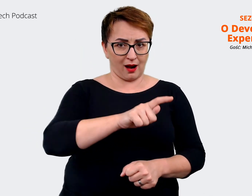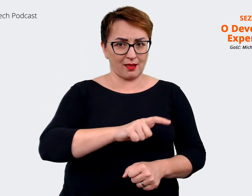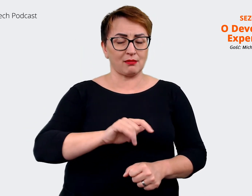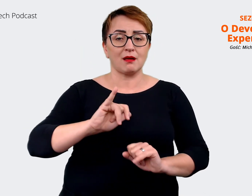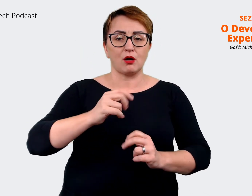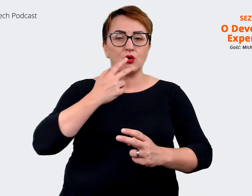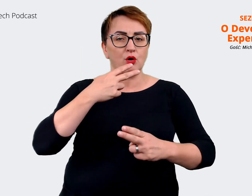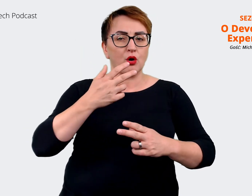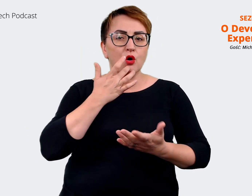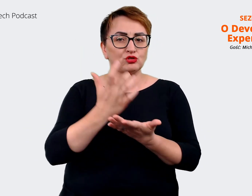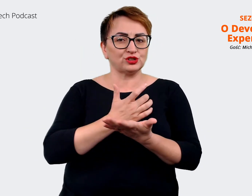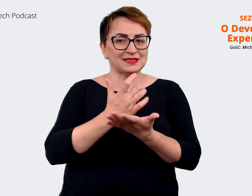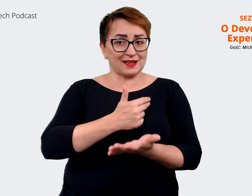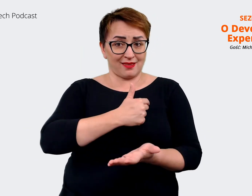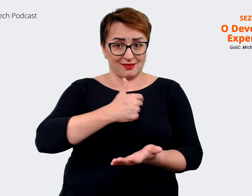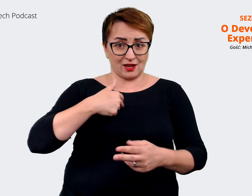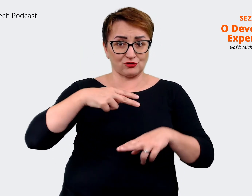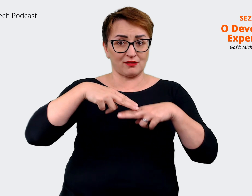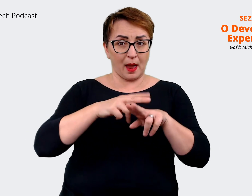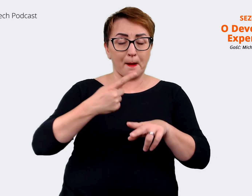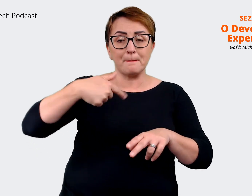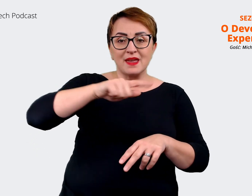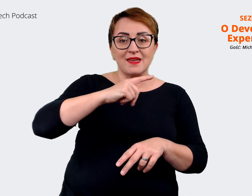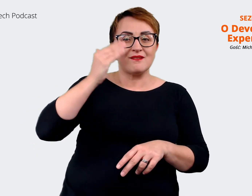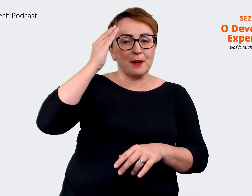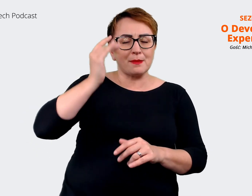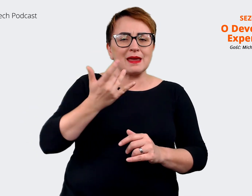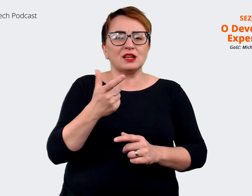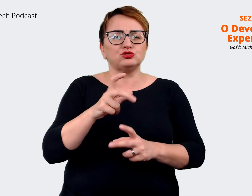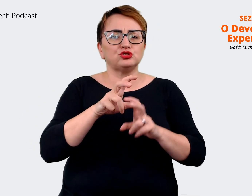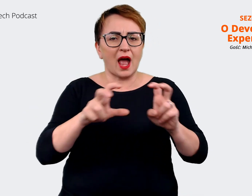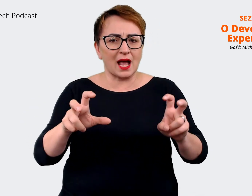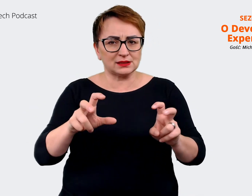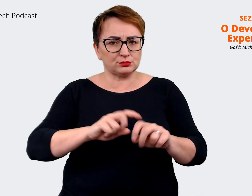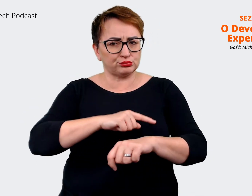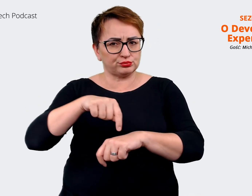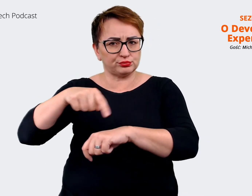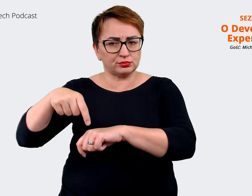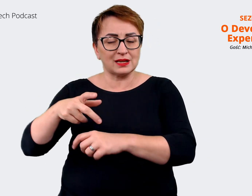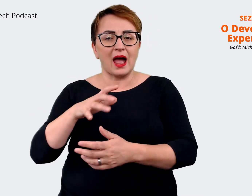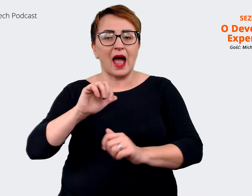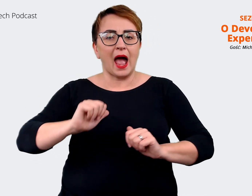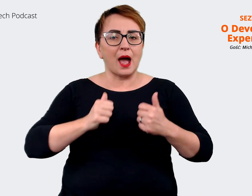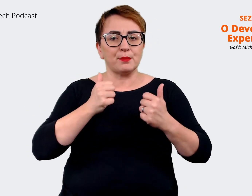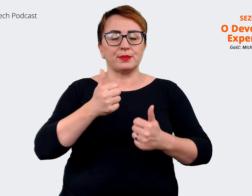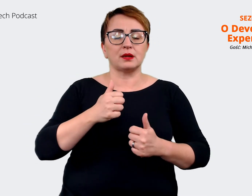to wiemy na przykład, ile czasu zajmuje, żeby lokalnie sobie zbudować aplikację. Ile mu lokalnie